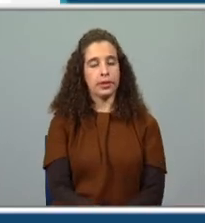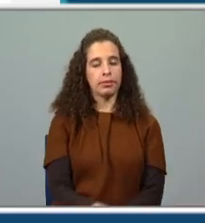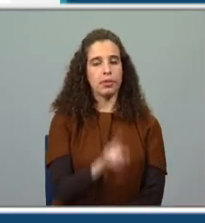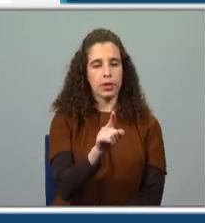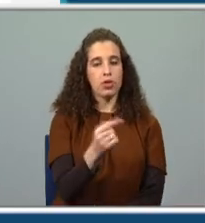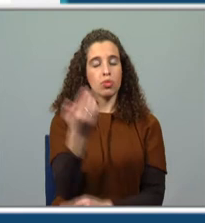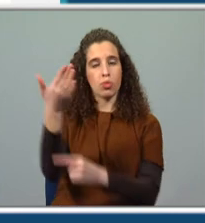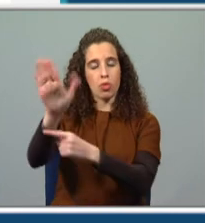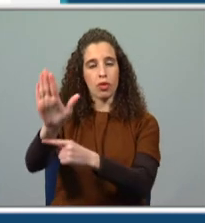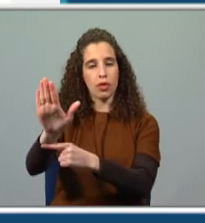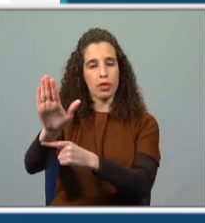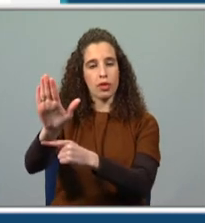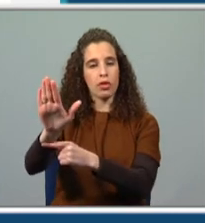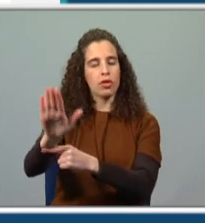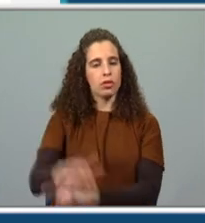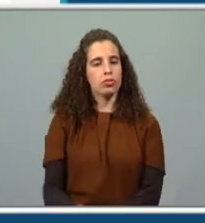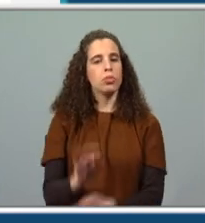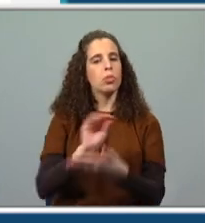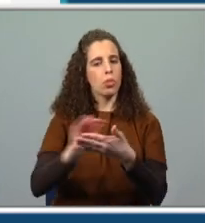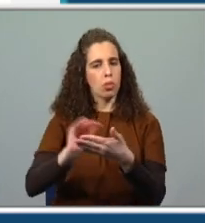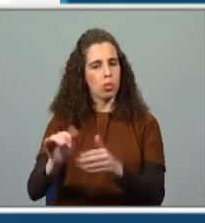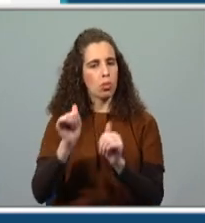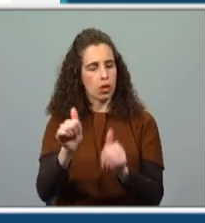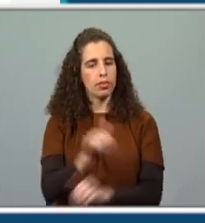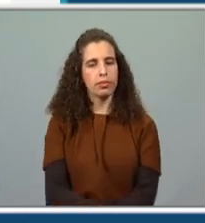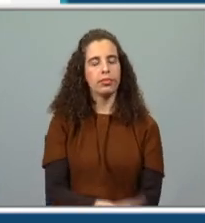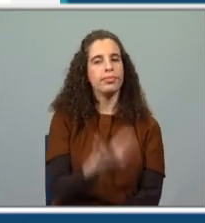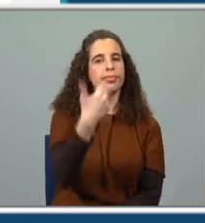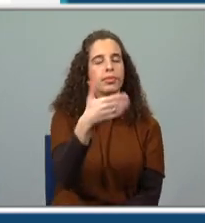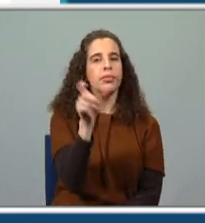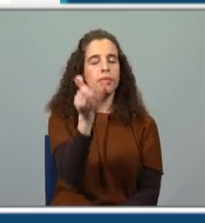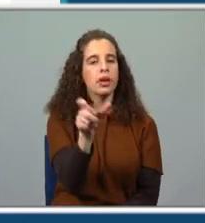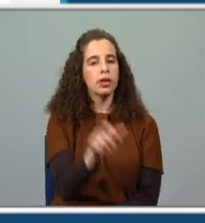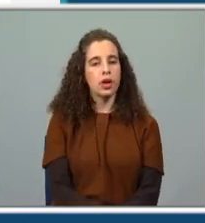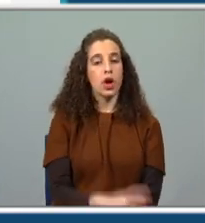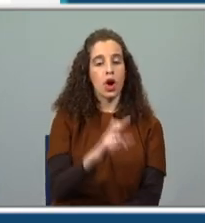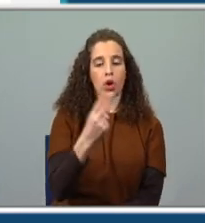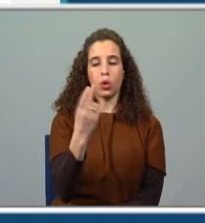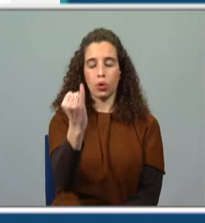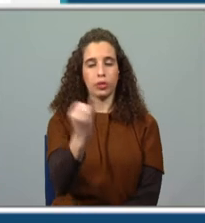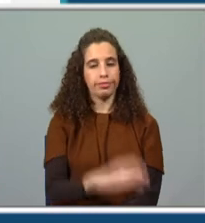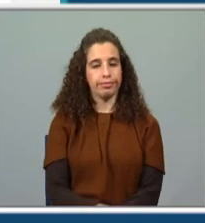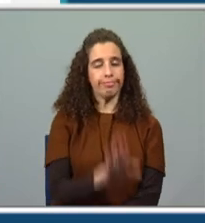ali um exemplo muito bem preenchido ora a primeira palavra era ruim e se reparar 現在有一個很好的例子第一個字不好，自己修